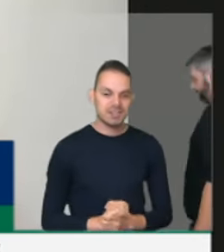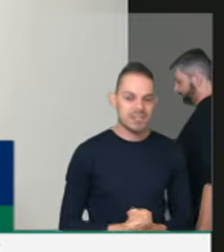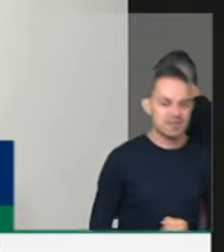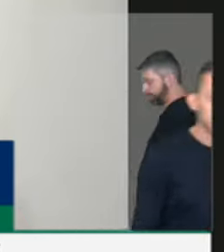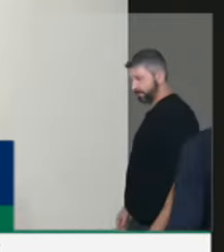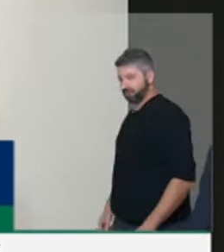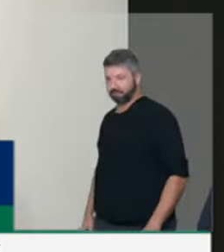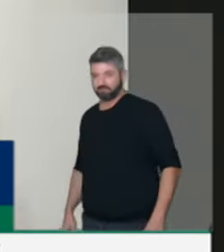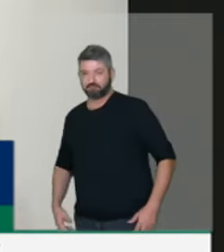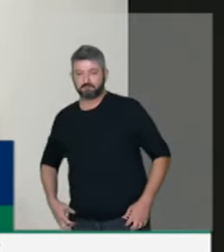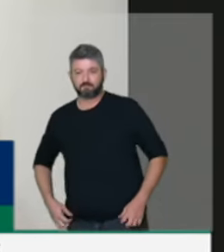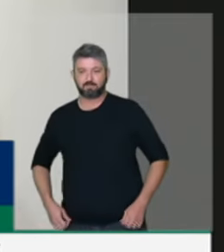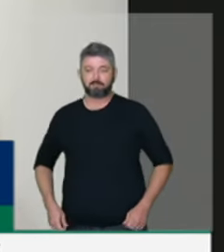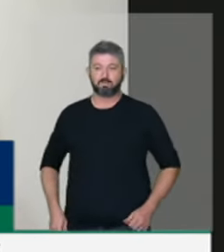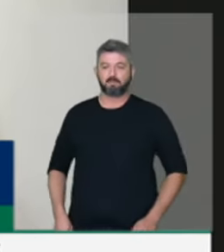UTIS NÃO É IMPORTANTE PARA O PAÍS. NÃO HÁ DÚVIDA